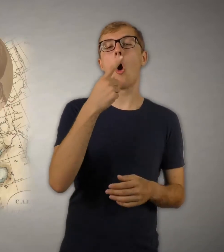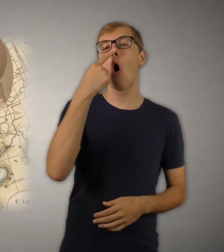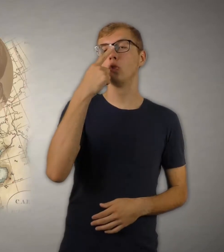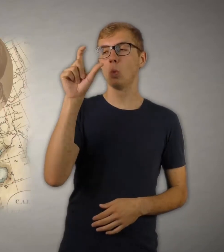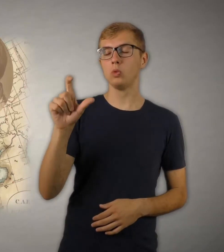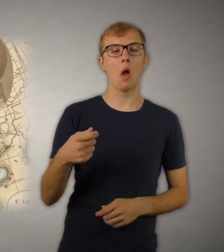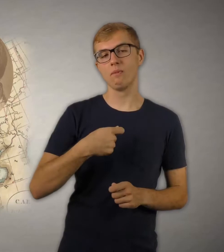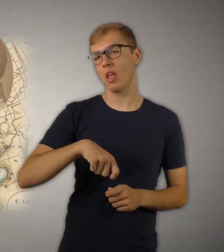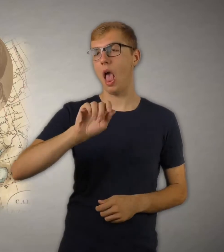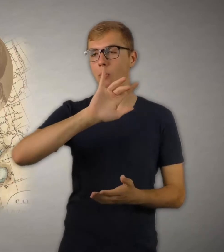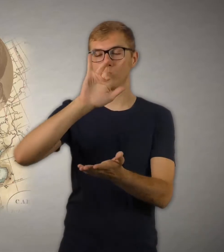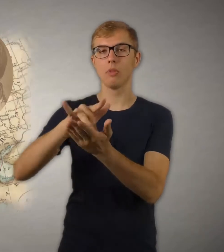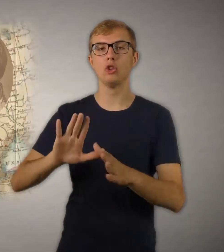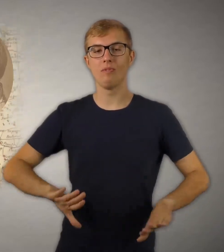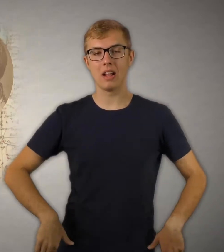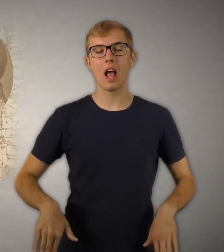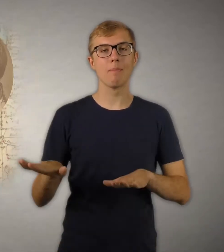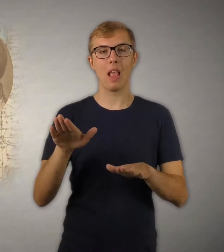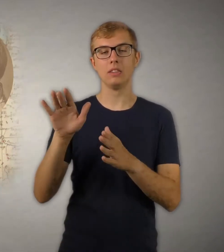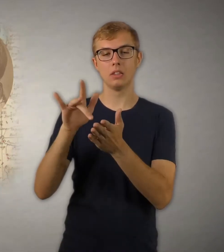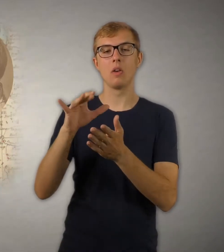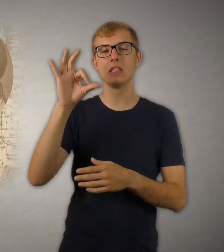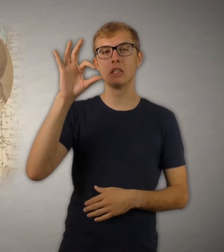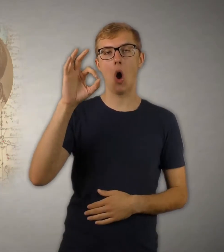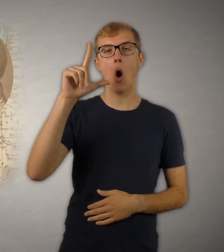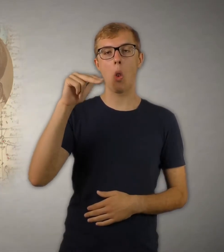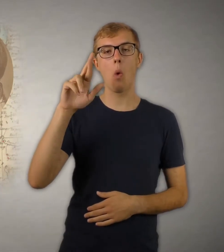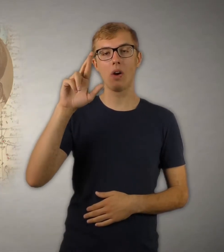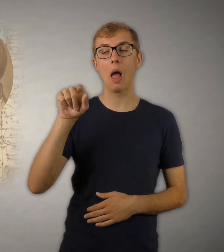Kościuszko wyjechał do Szwajcarii do miejscowości Solura.